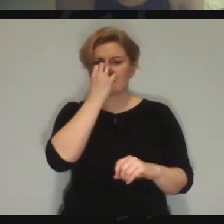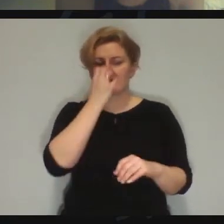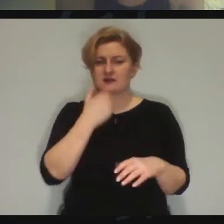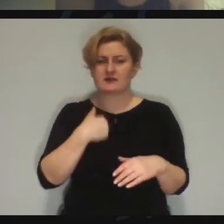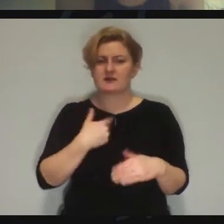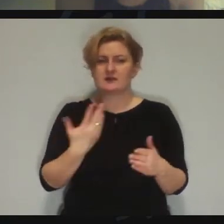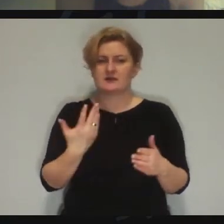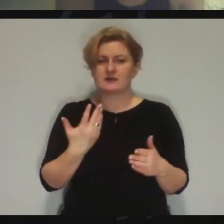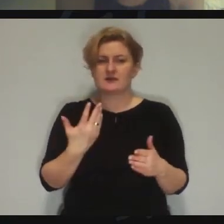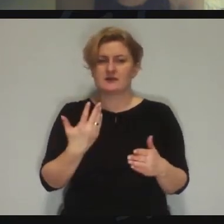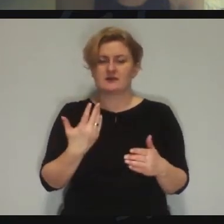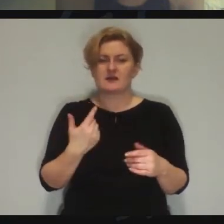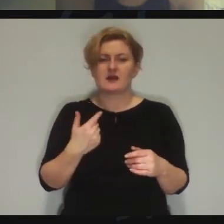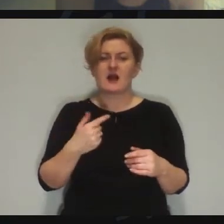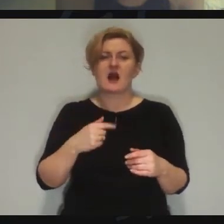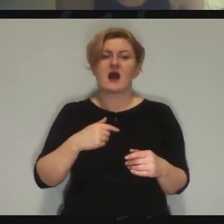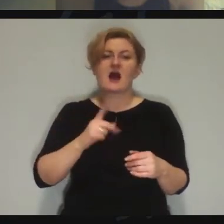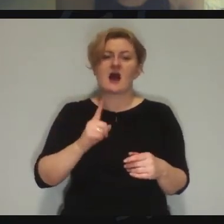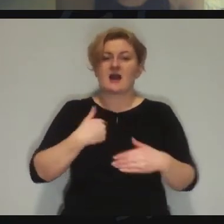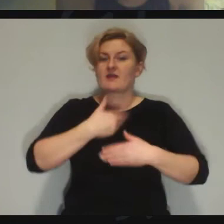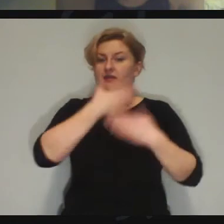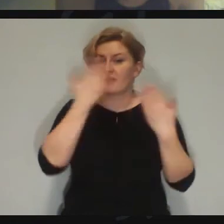To nie oznacza, że takich funkcji nie ma.